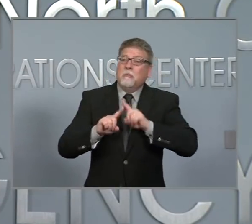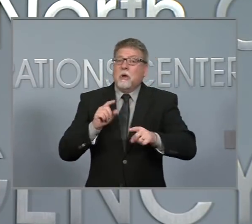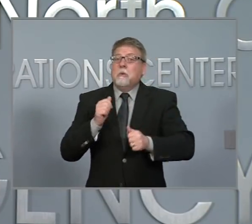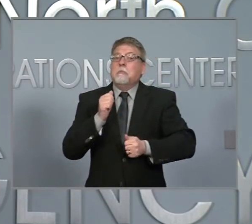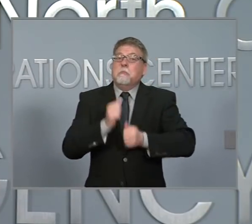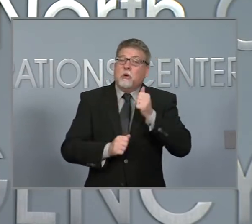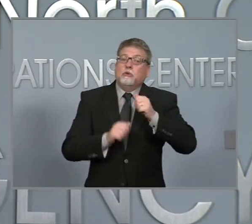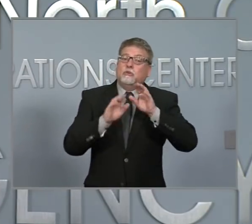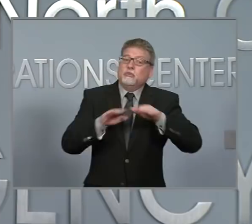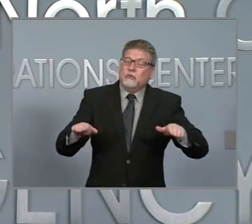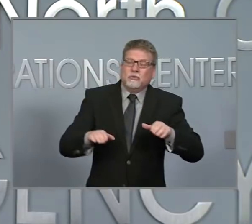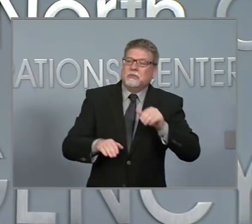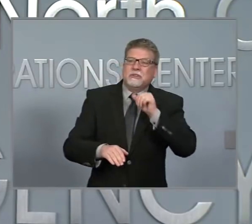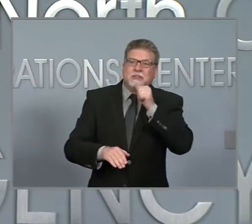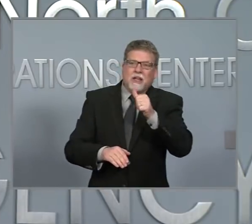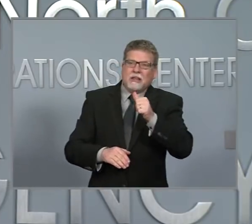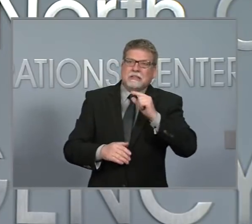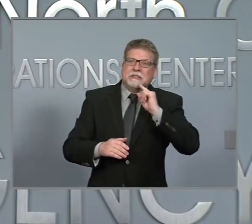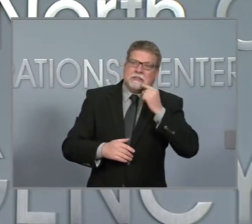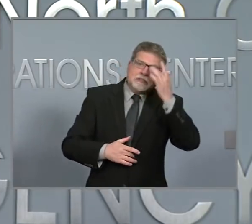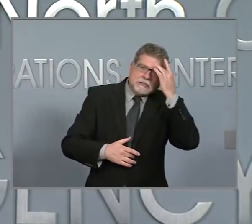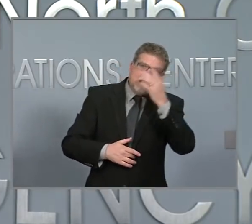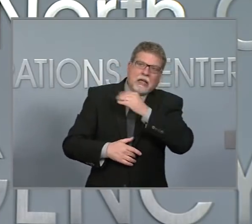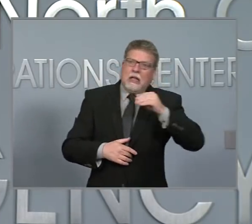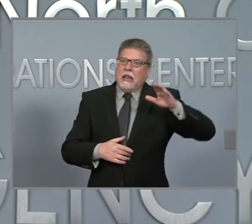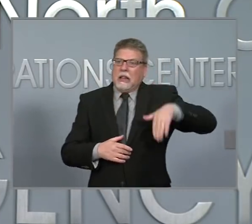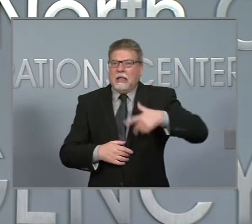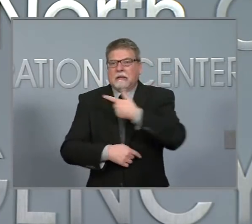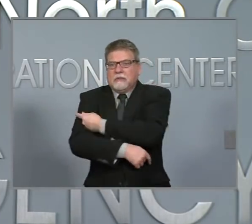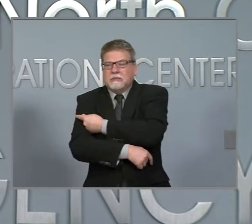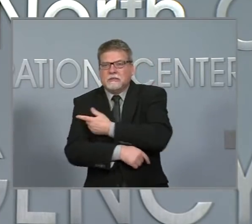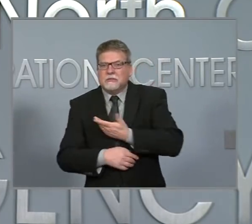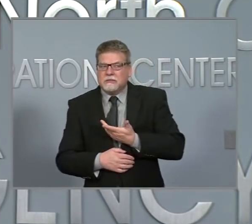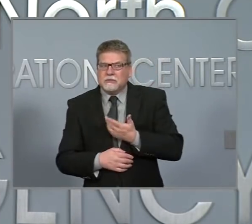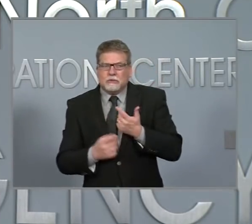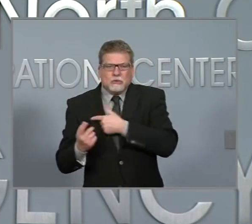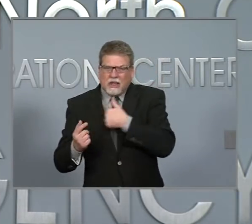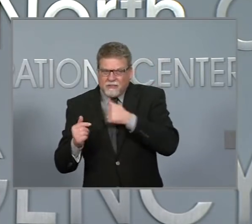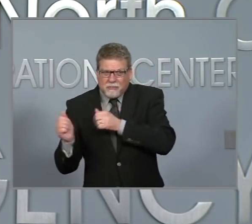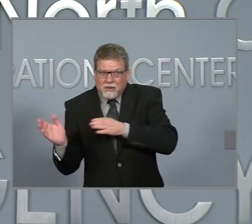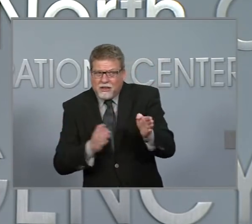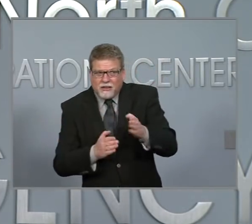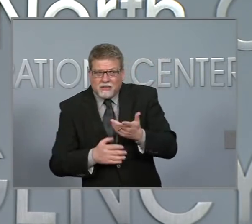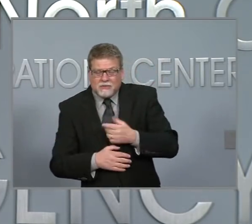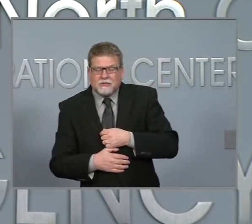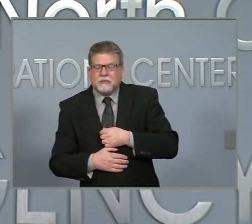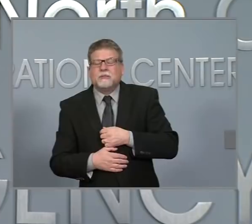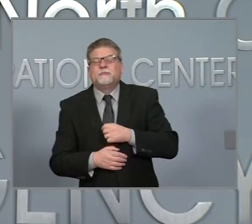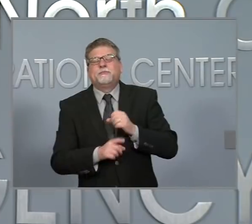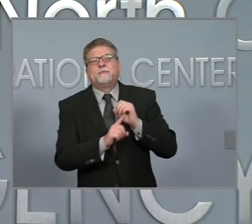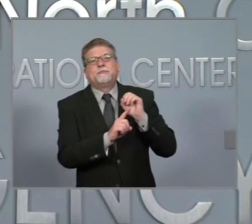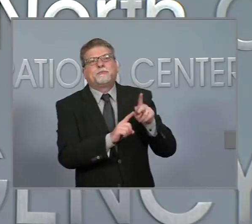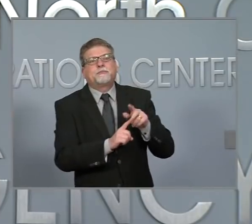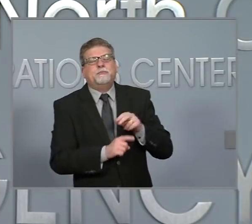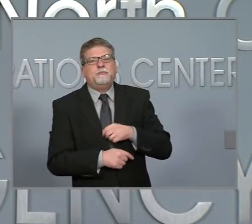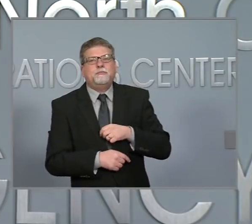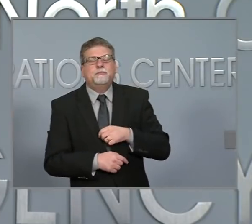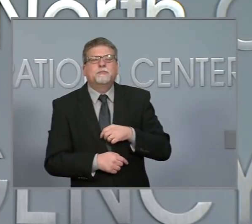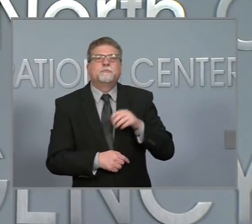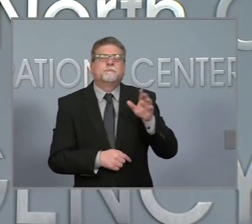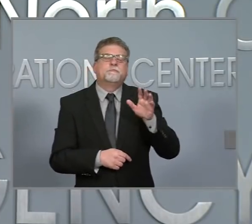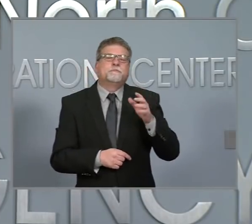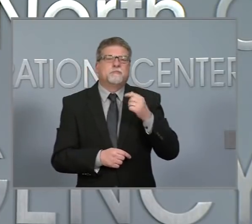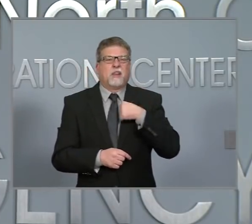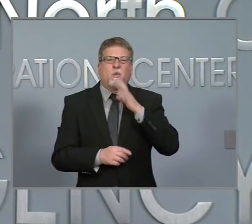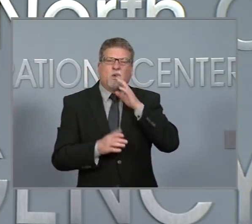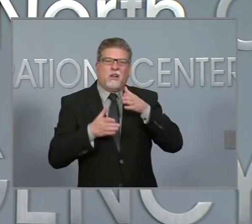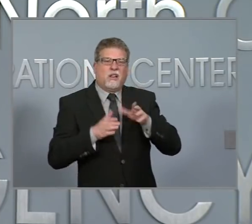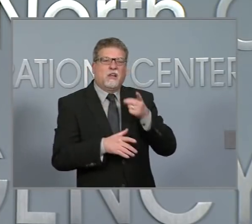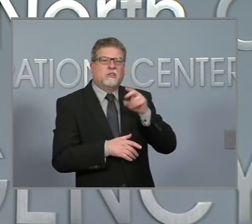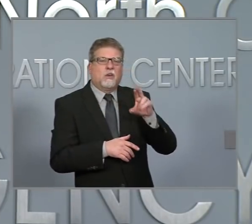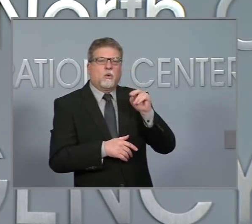cuáles parque hay que